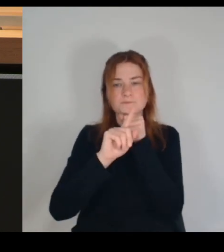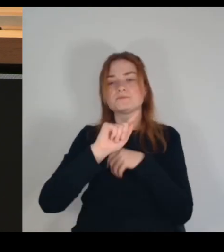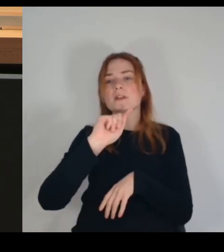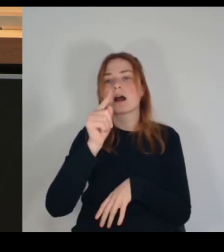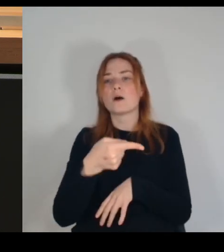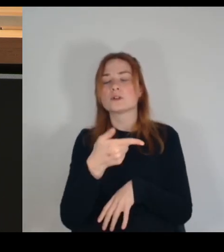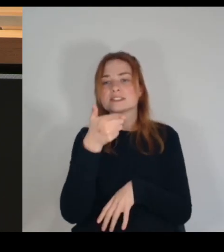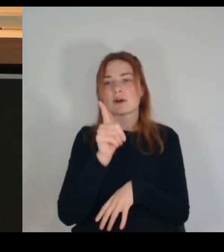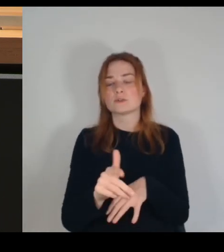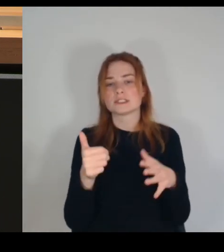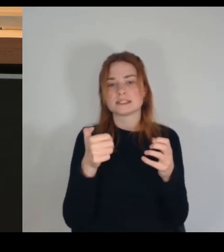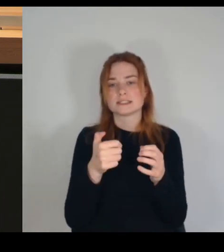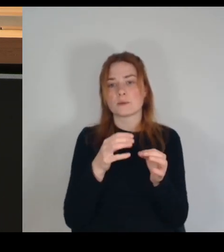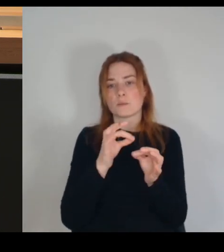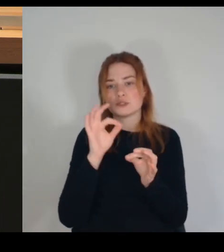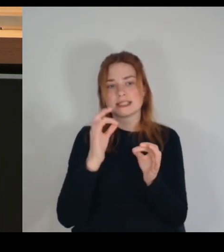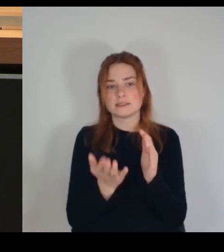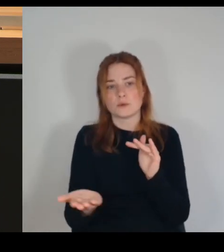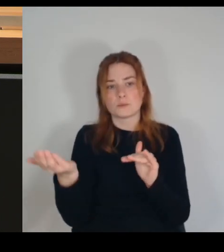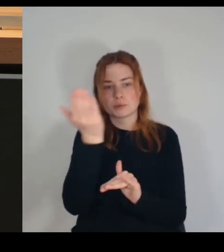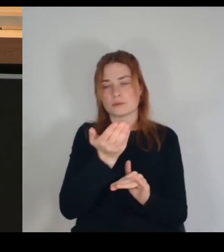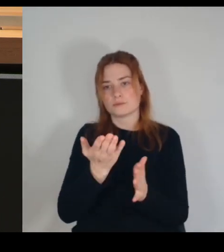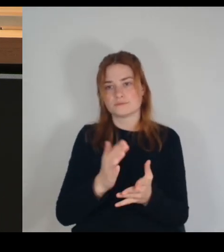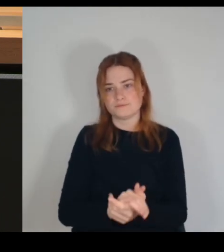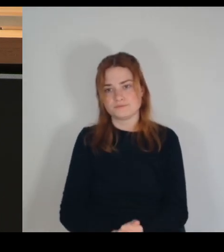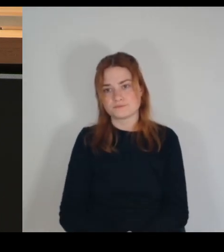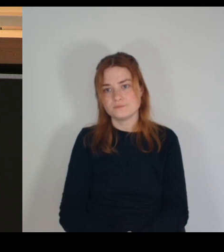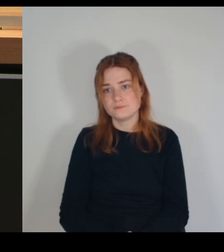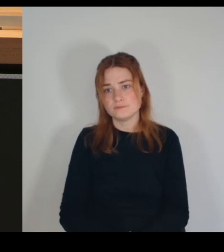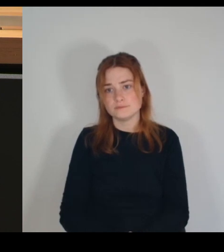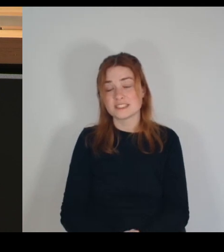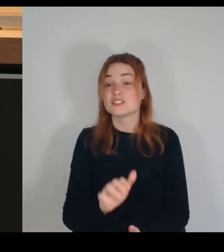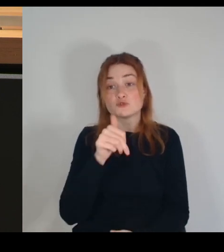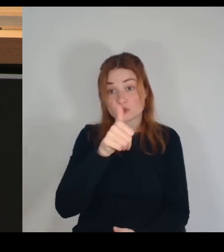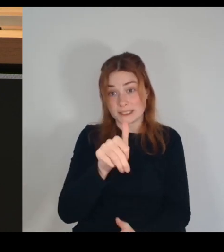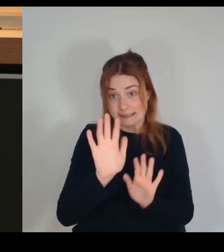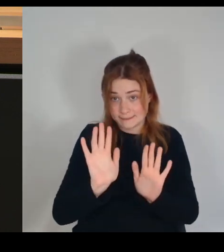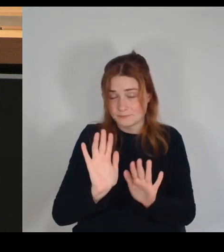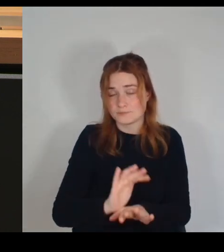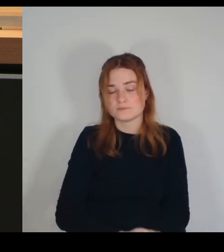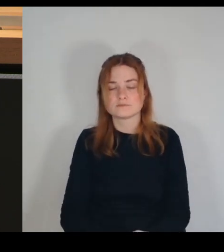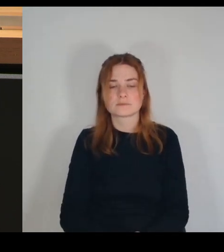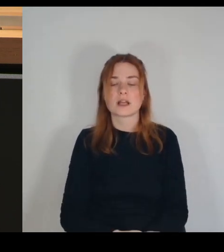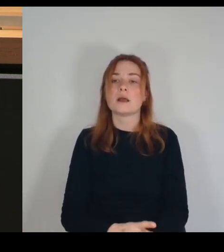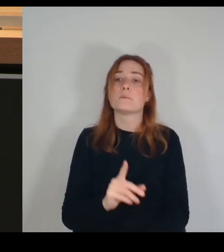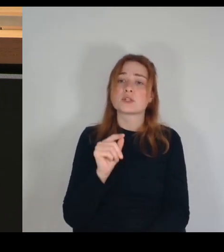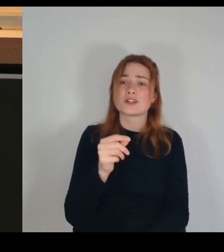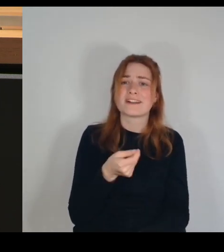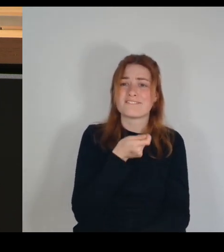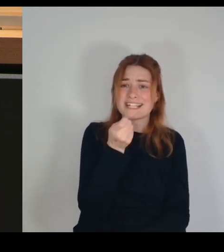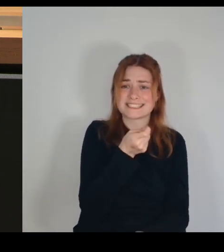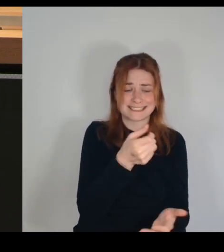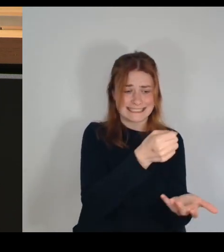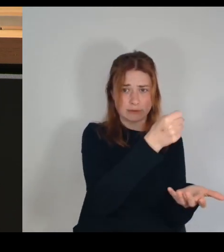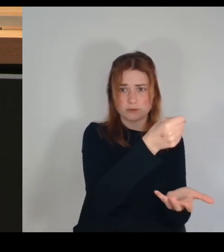Also wie gesagt, wo die Finanzierung herkommen soll. Vielleicht haben Sie ja noch irgendwo ein Sondervermögen? Ich weiß es nicht